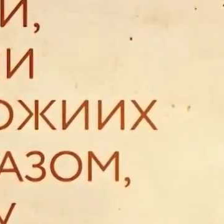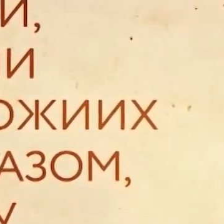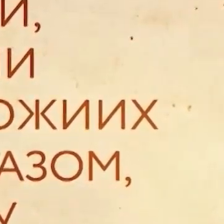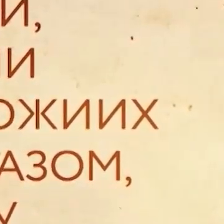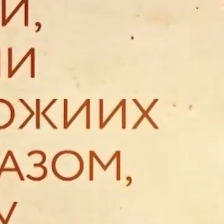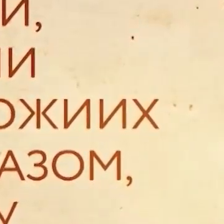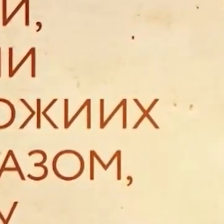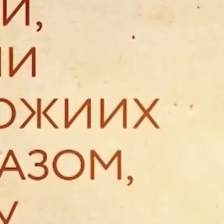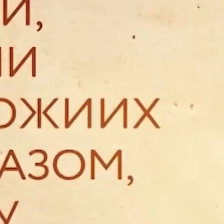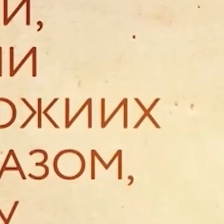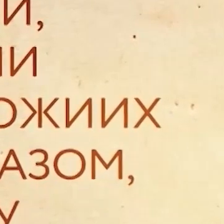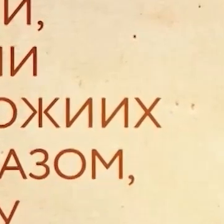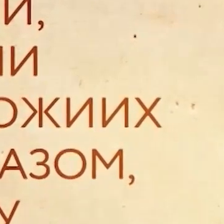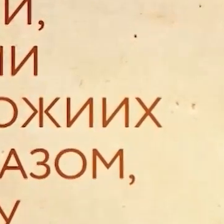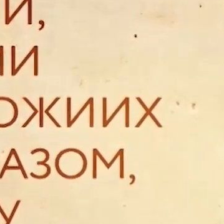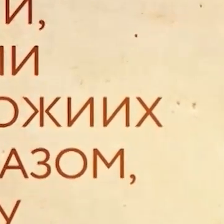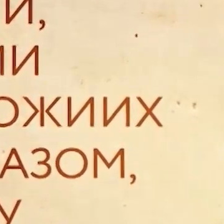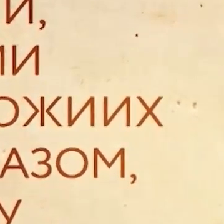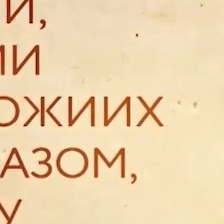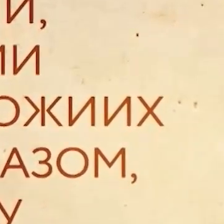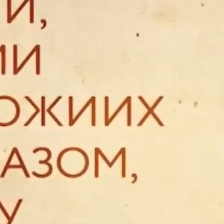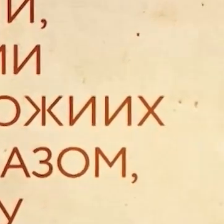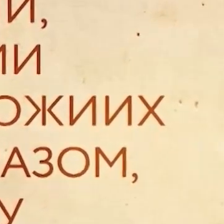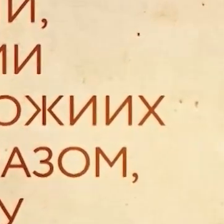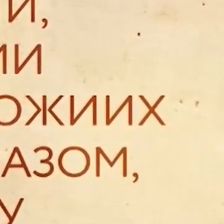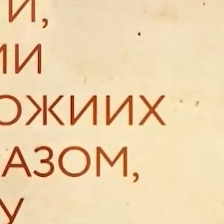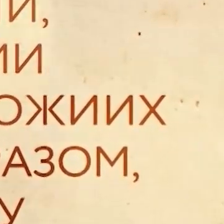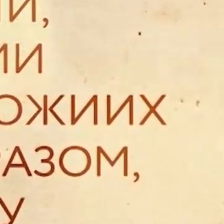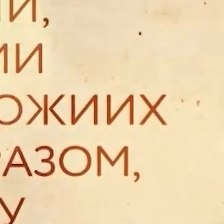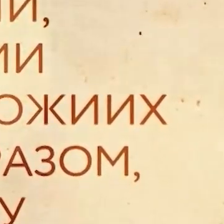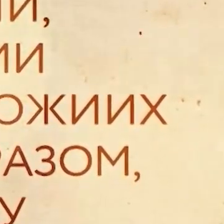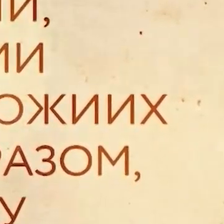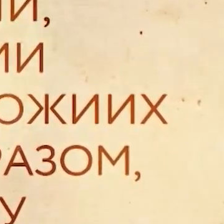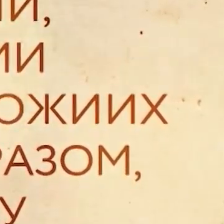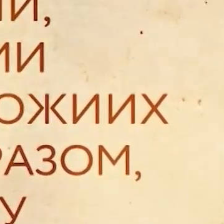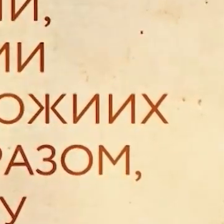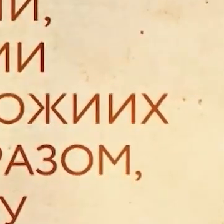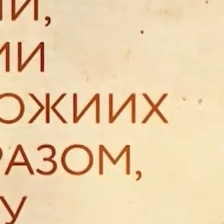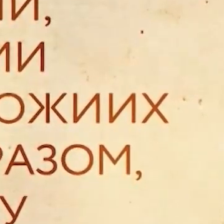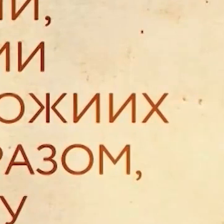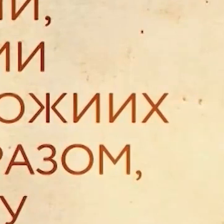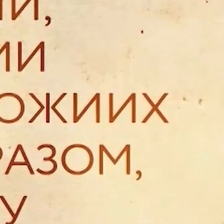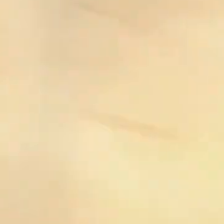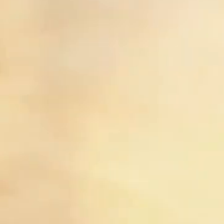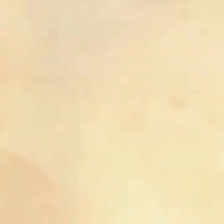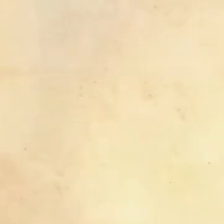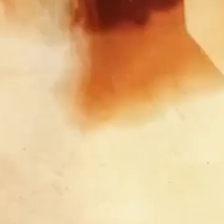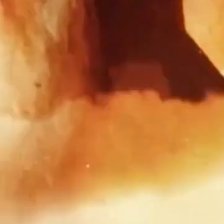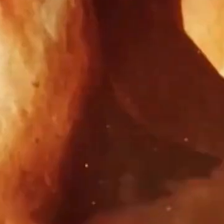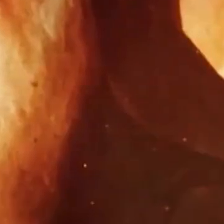постоянной молитве посте воздержании в исполнении заповедей Божьих и таким образом угодили богу за